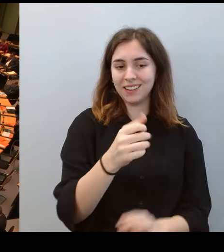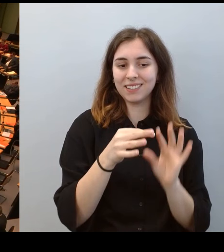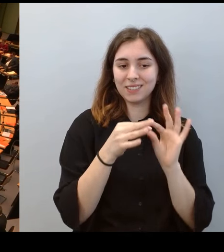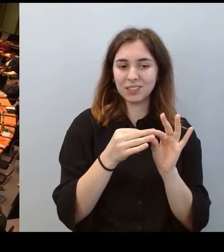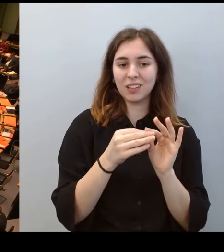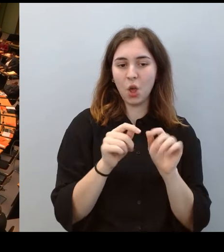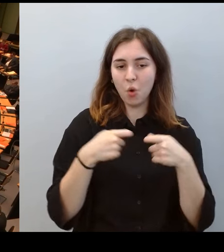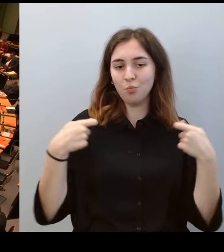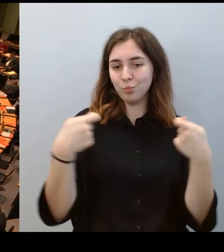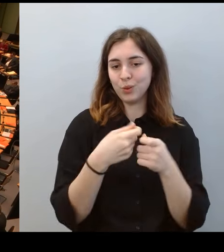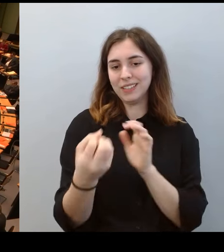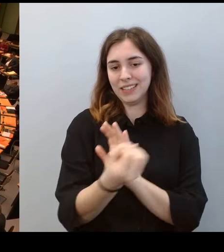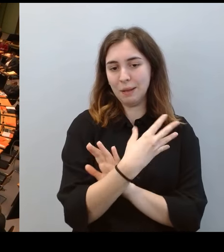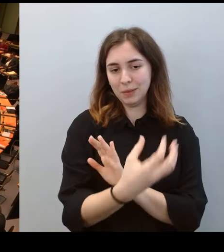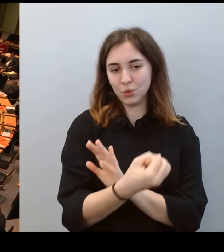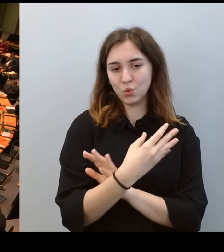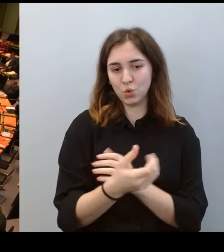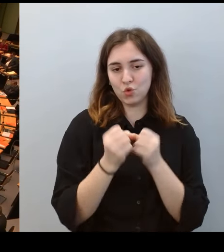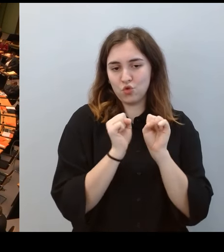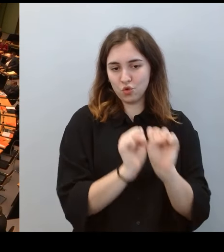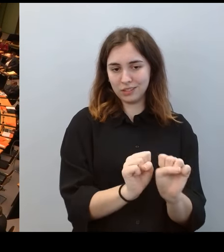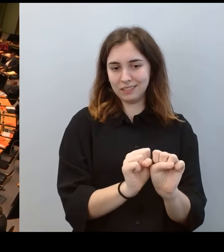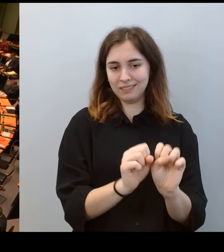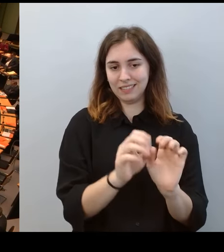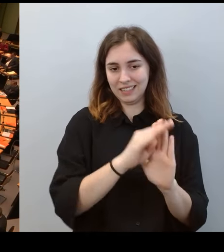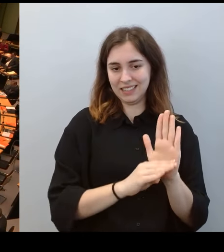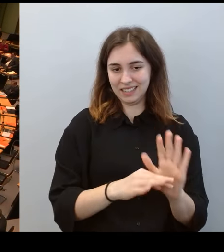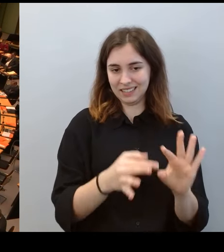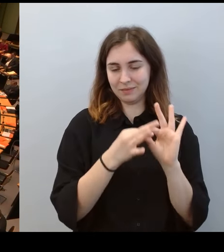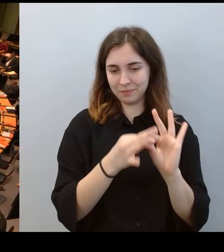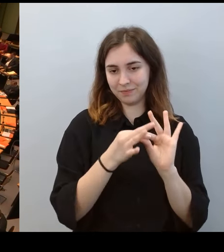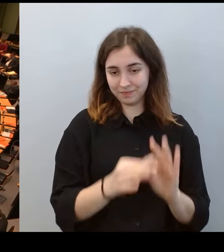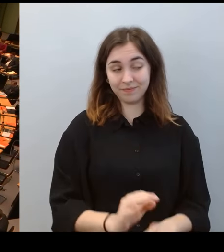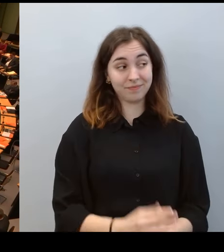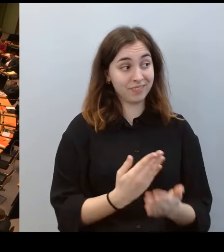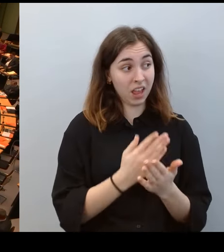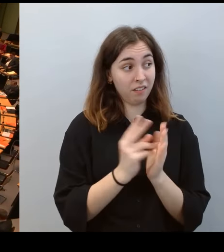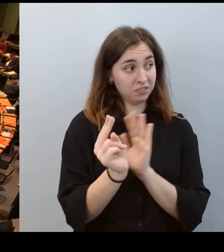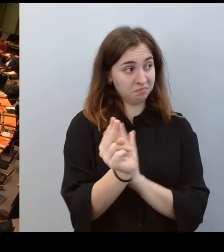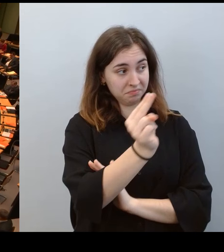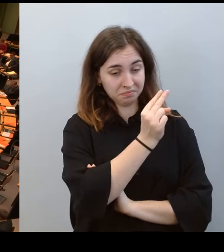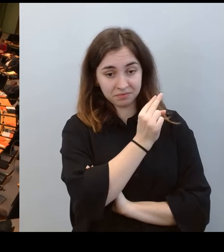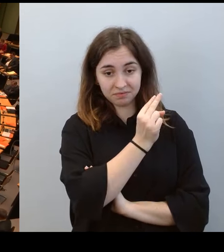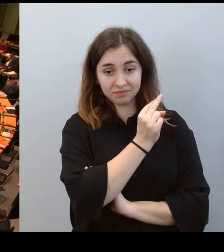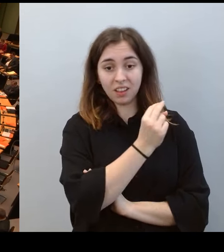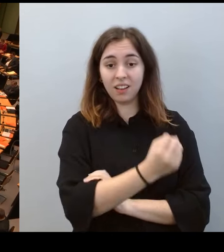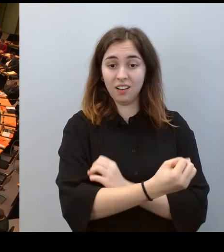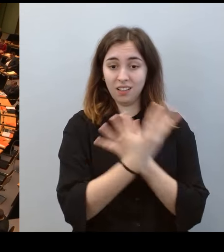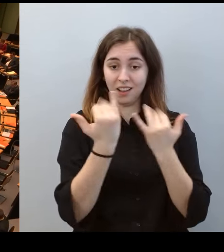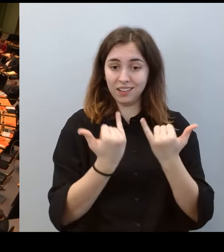Und sie hat, wenn man zurückblickt, sicherlich dazu geführt, dass die Antriebe moderner wurden und damit die Schadstoffemissionen sich